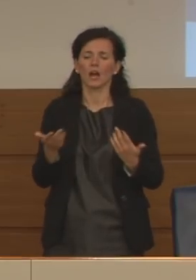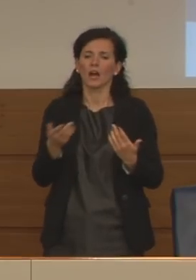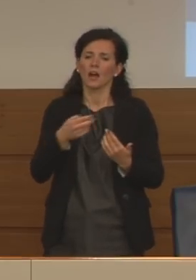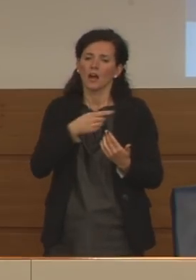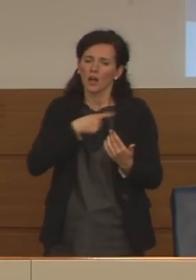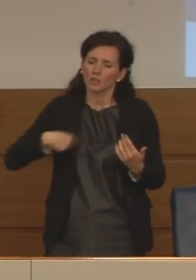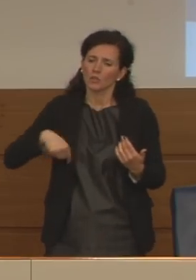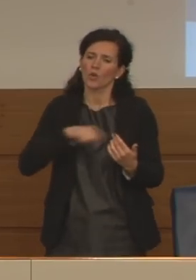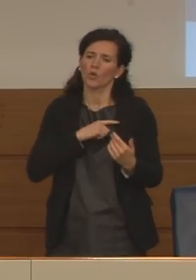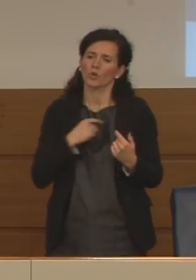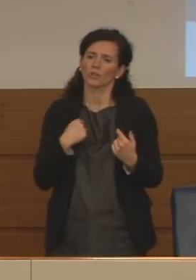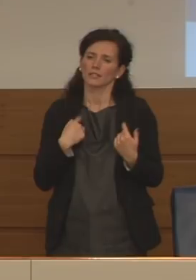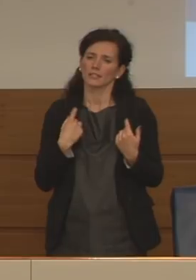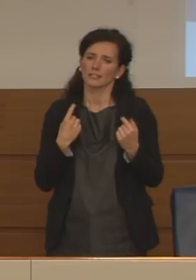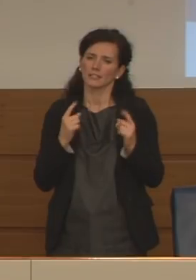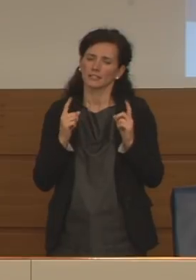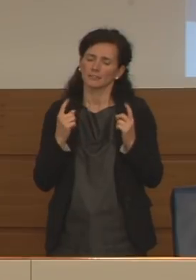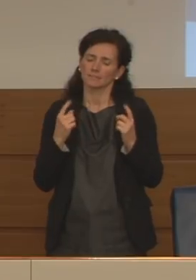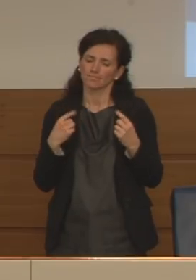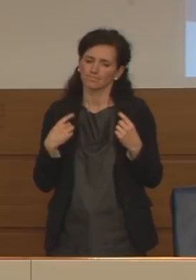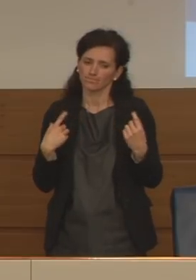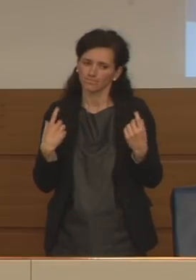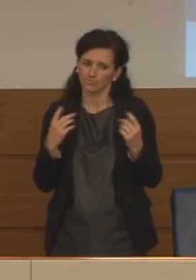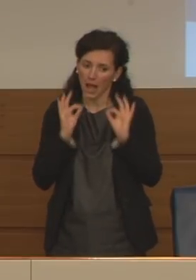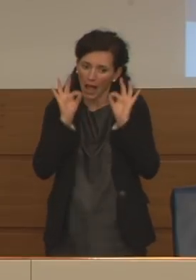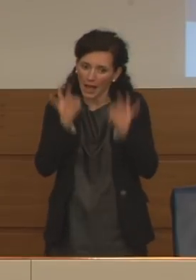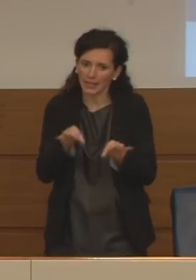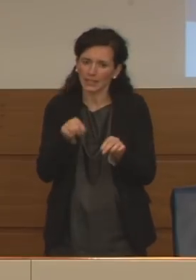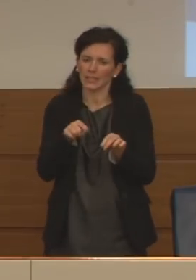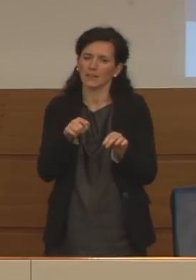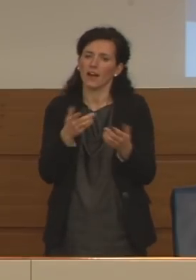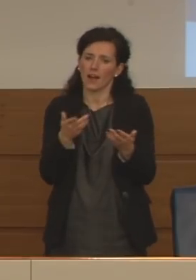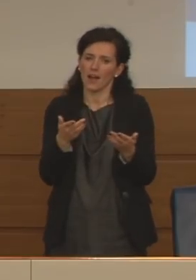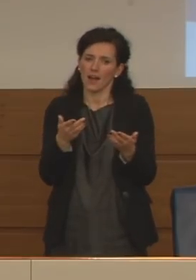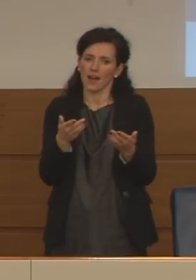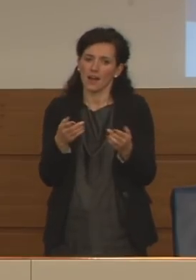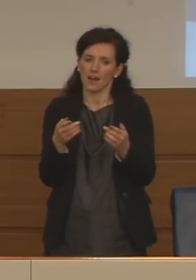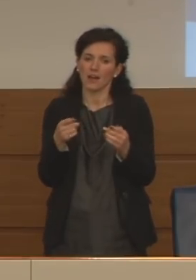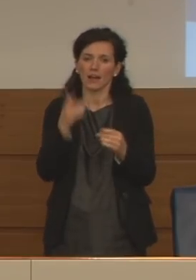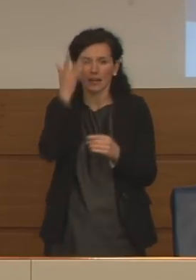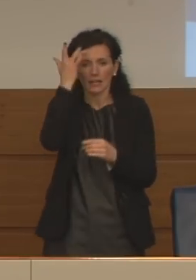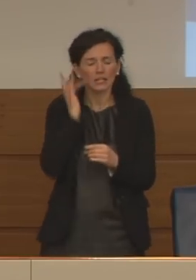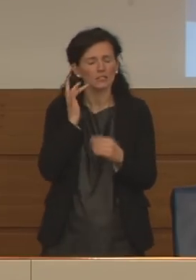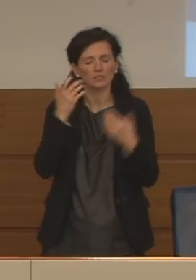con minori rischi possibili e siamo consapevoli che i rischi maggiori li